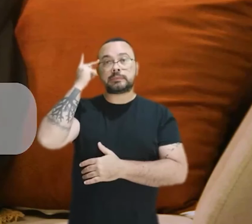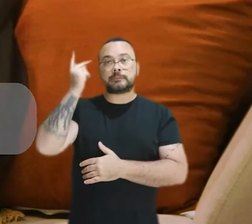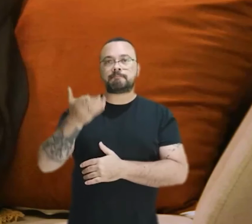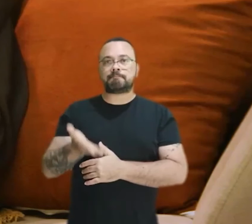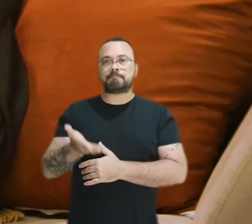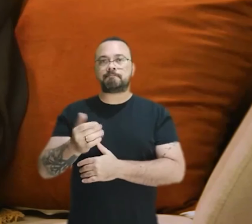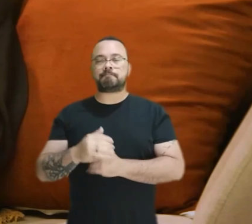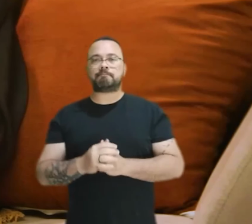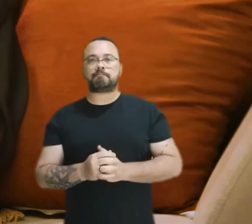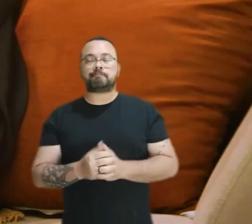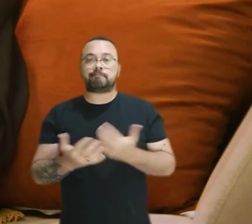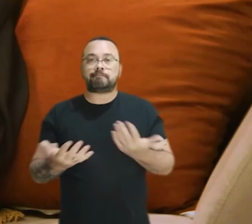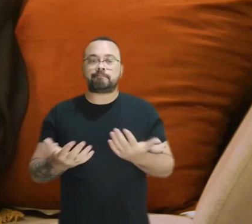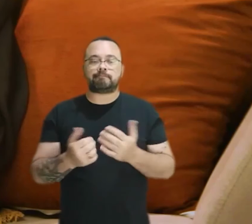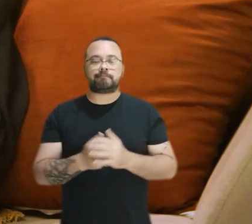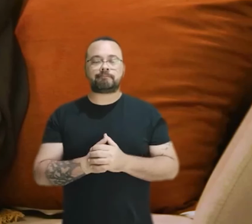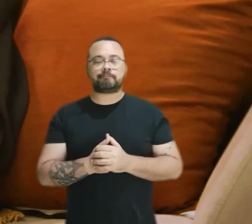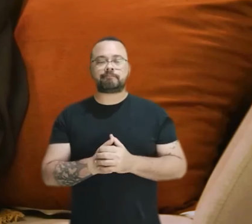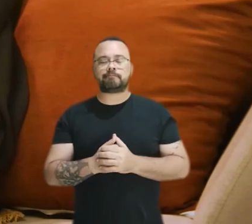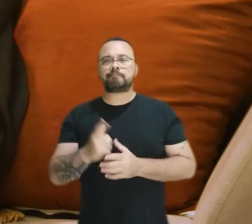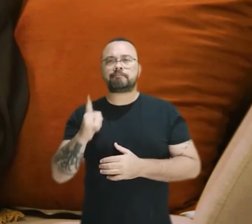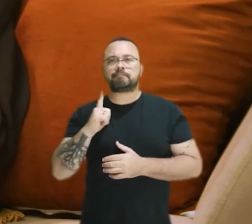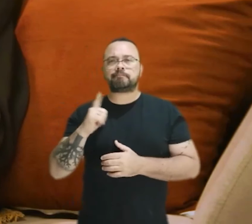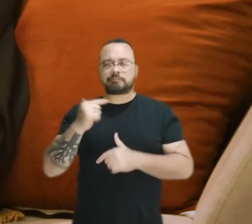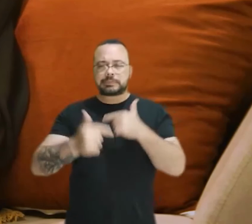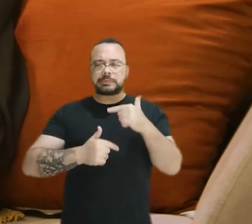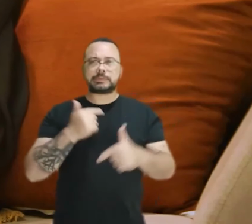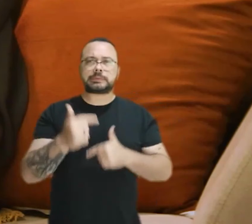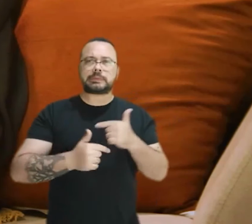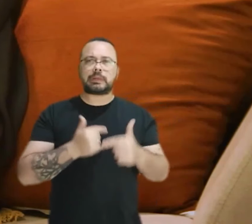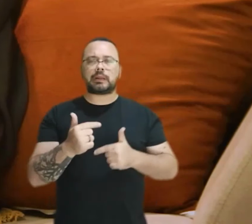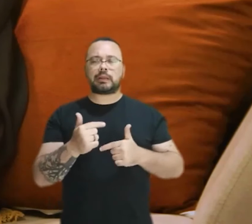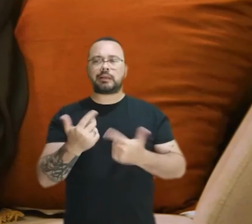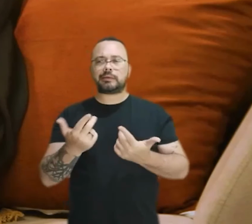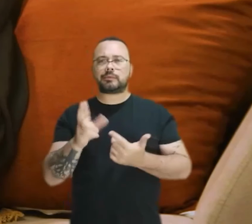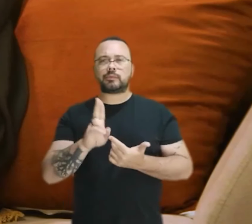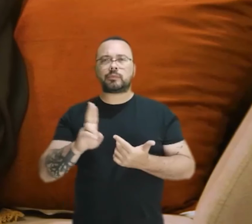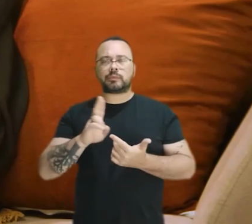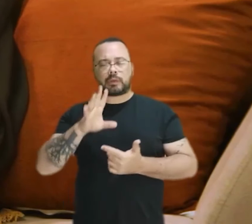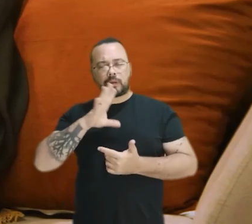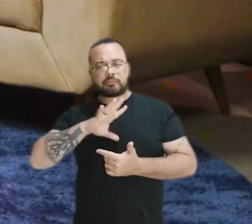e enfim, tenho trabalhado com as palavras já há muito tempo,